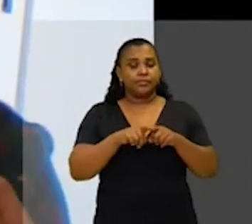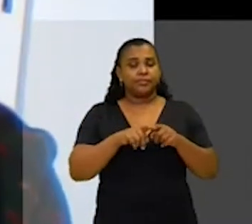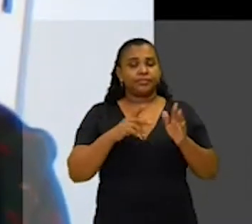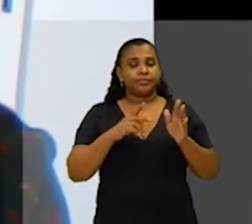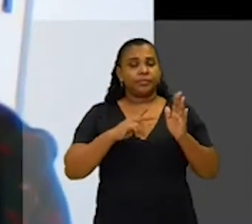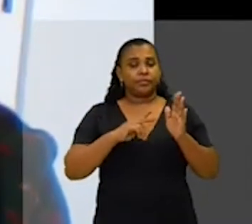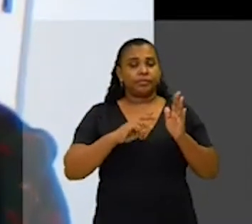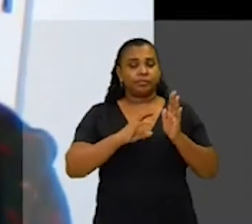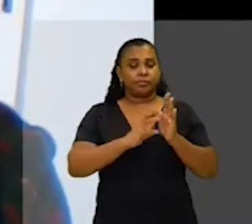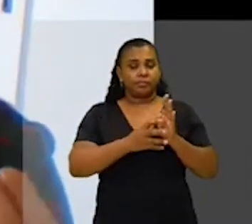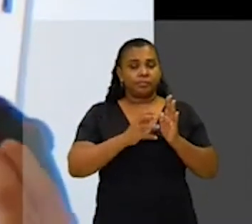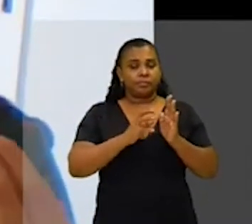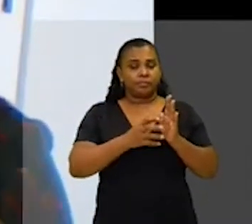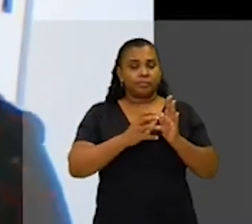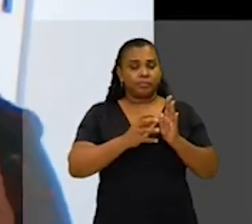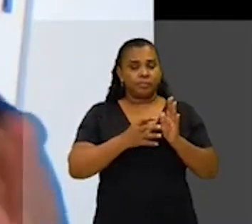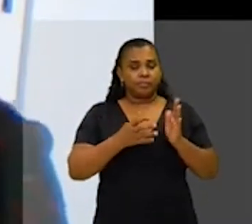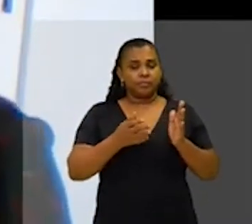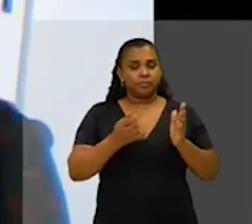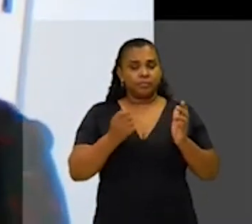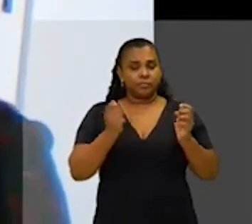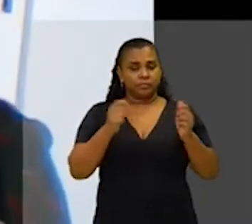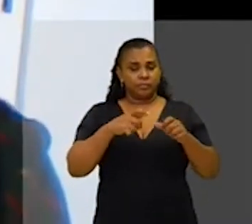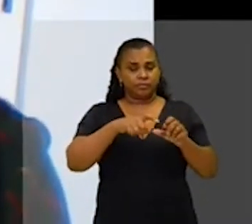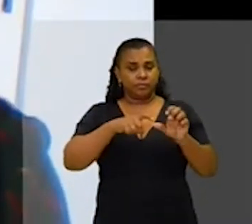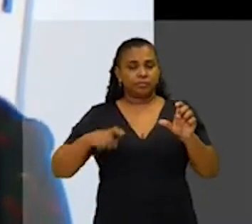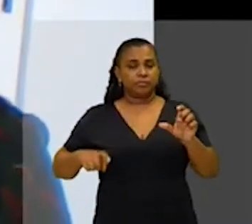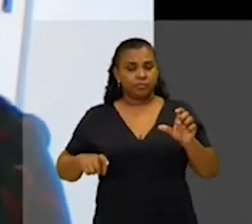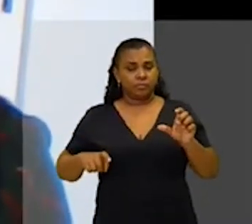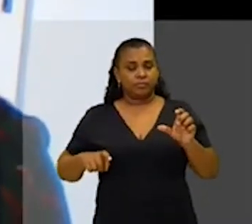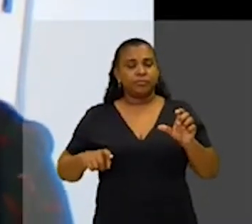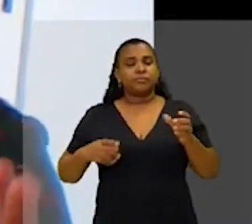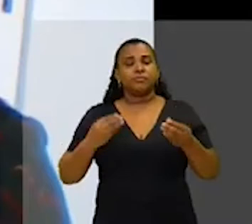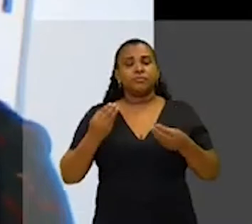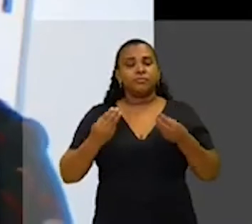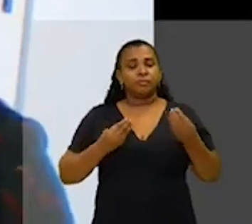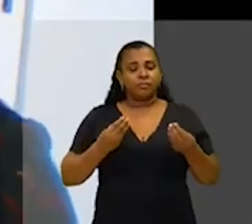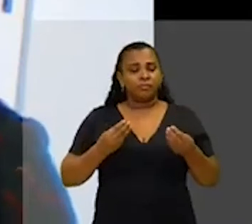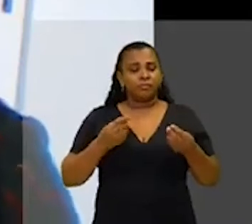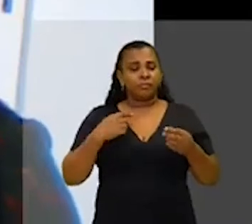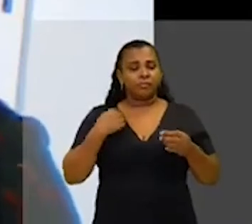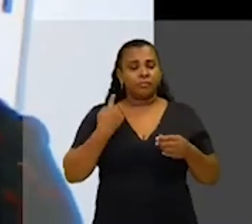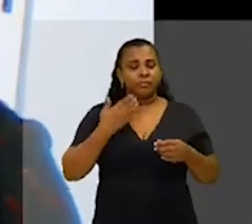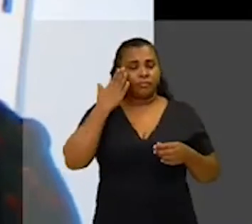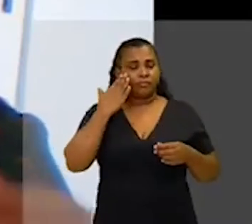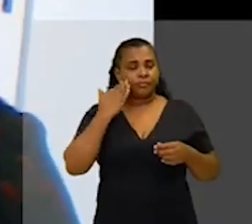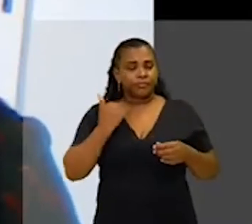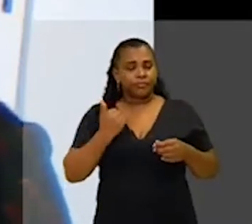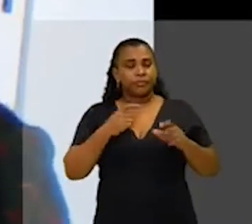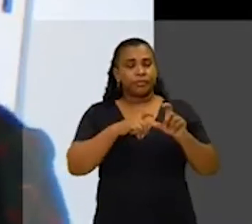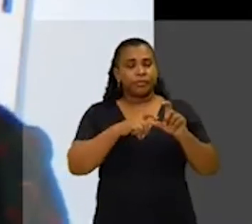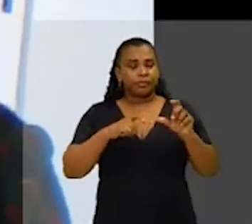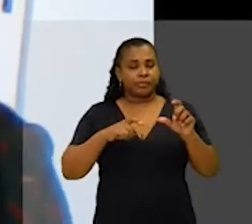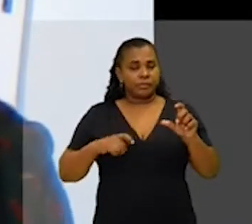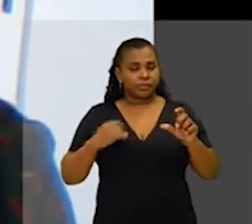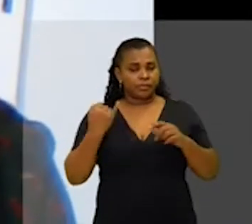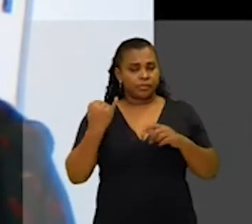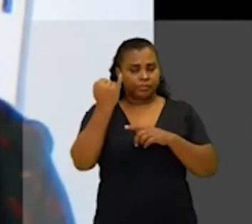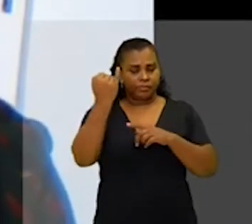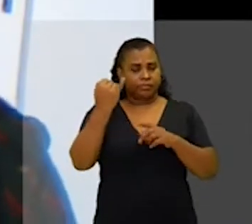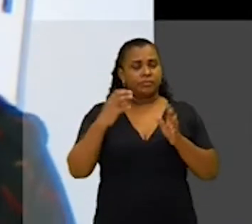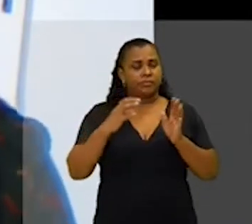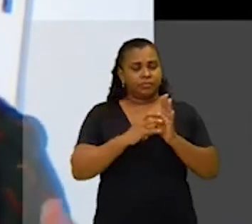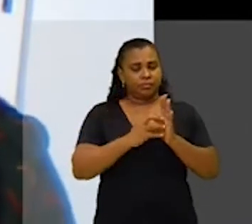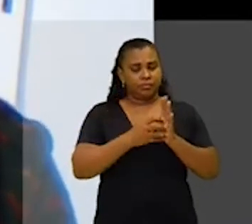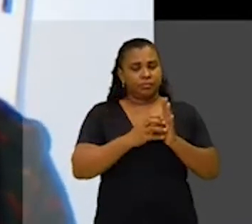por São Paulo e nós já sabemos sabemos que a autonomia decisão interna do partido no próximo